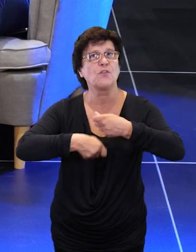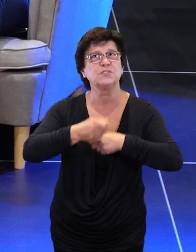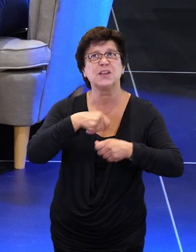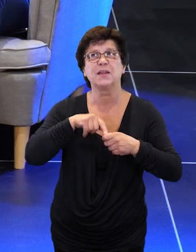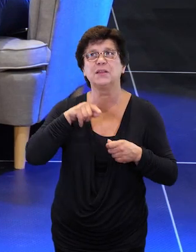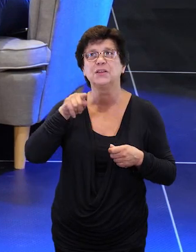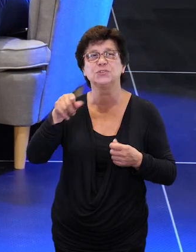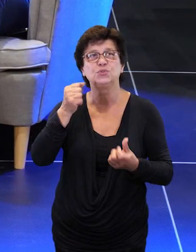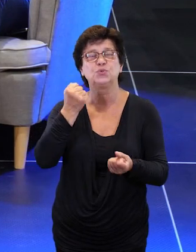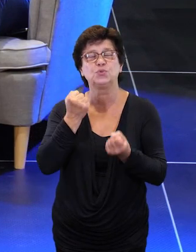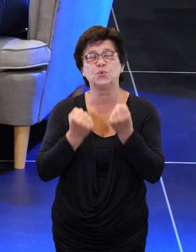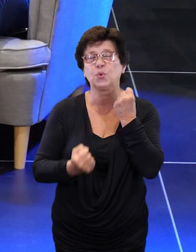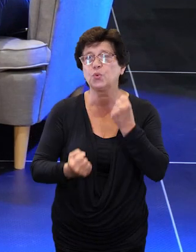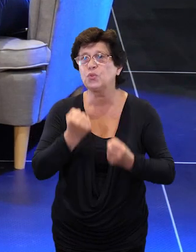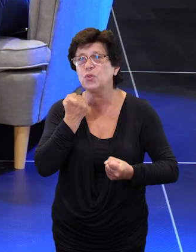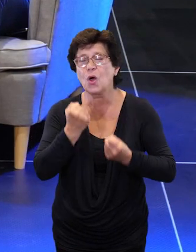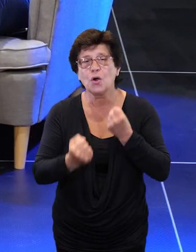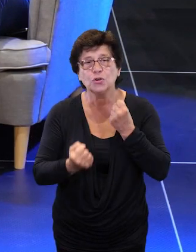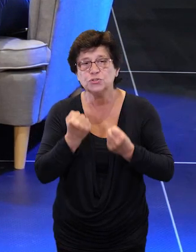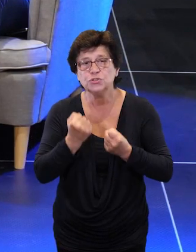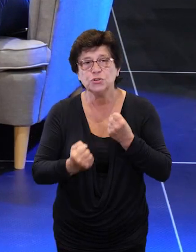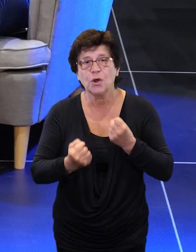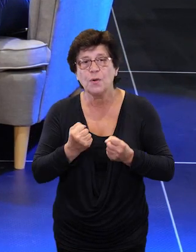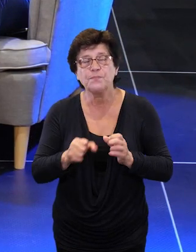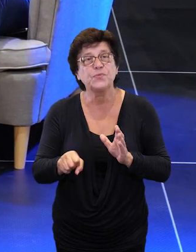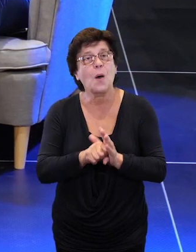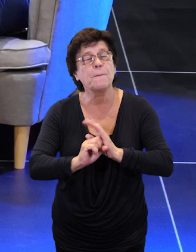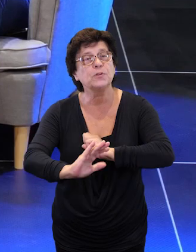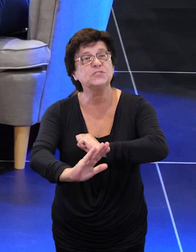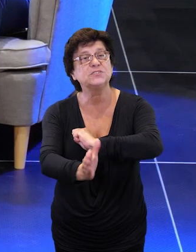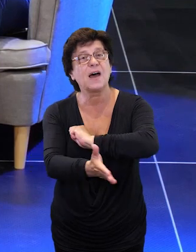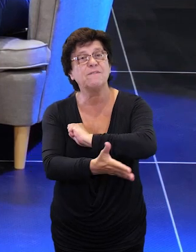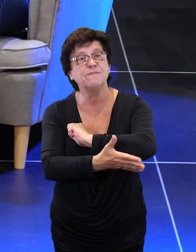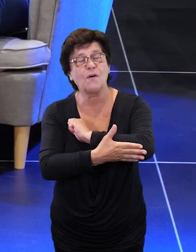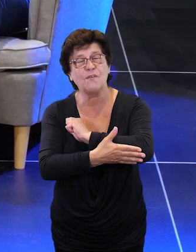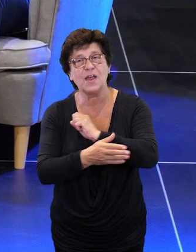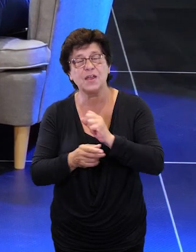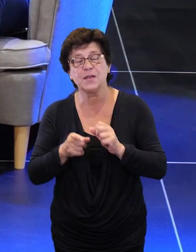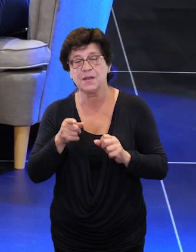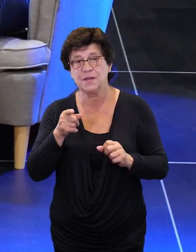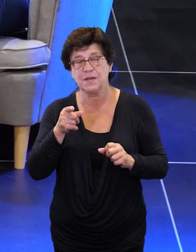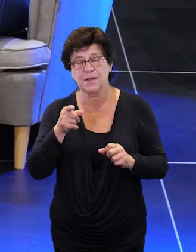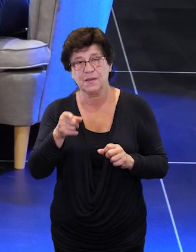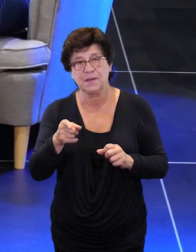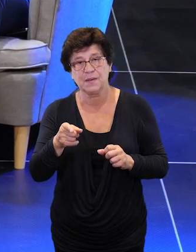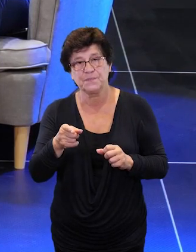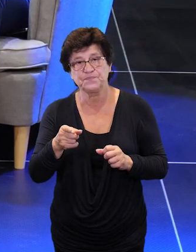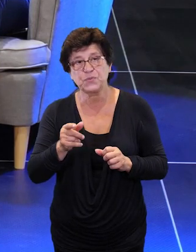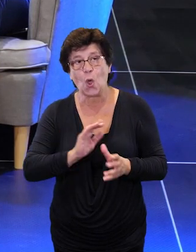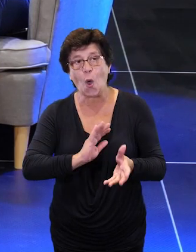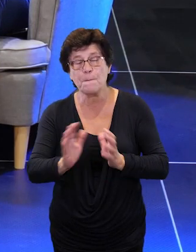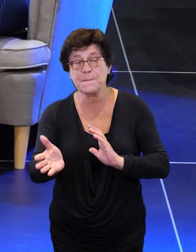chociażby z dostępem do podstawowej opieki medycznej,